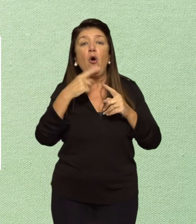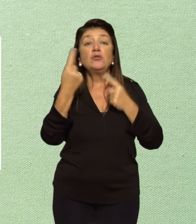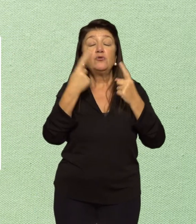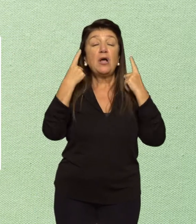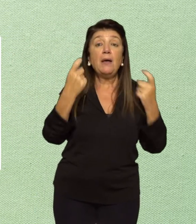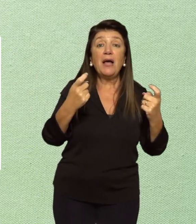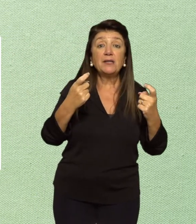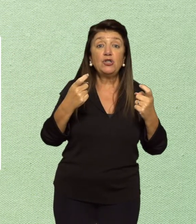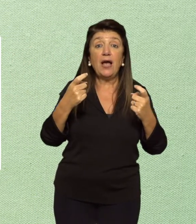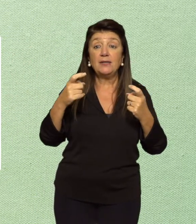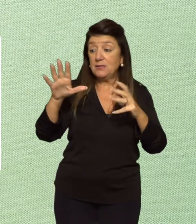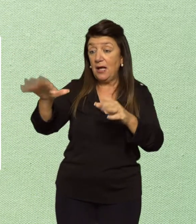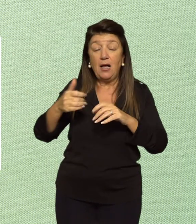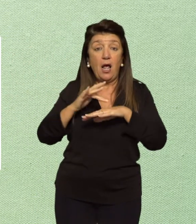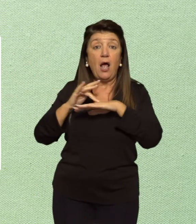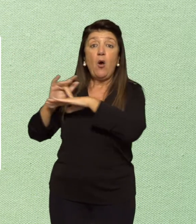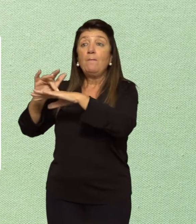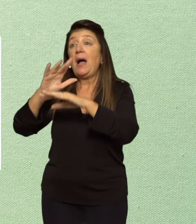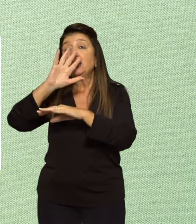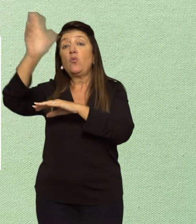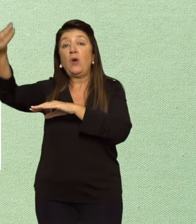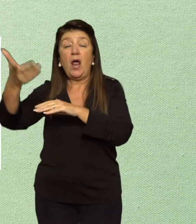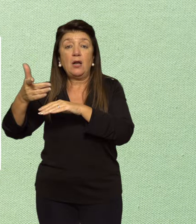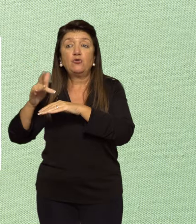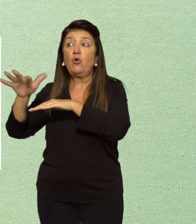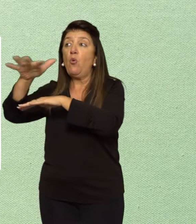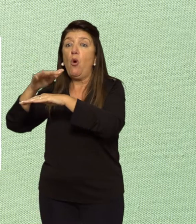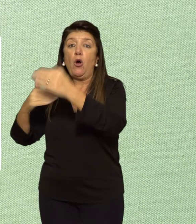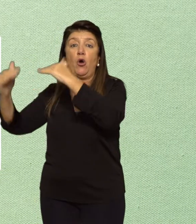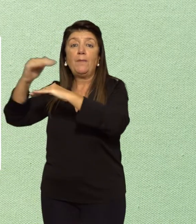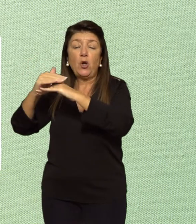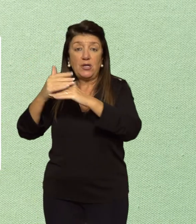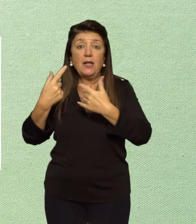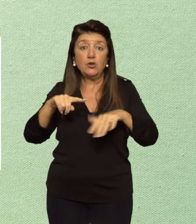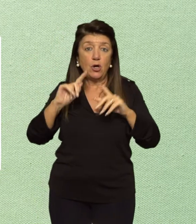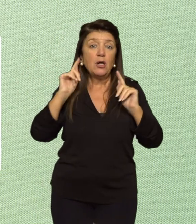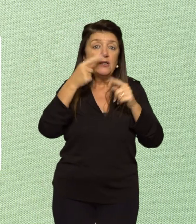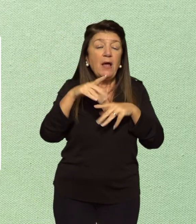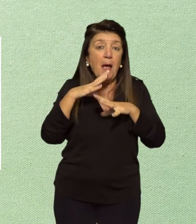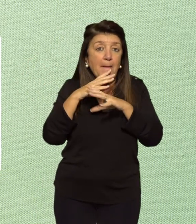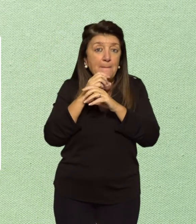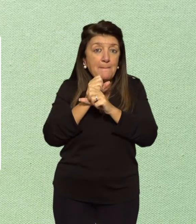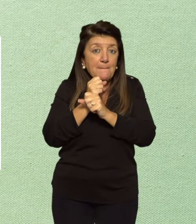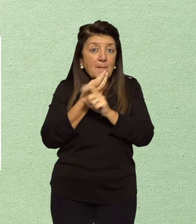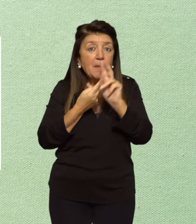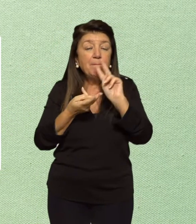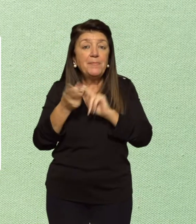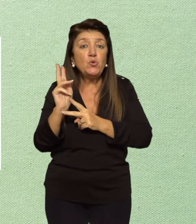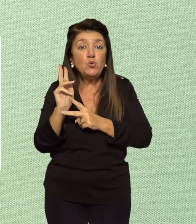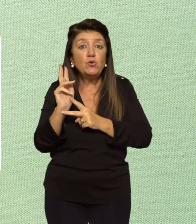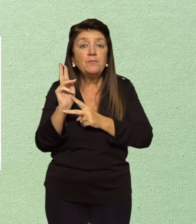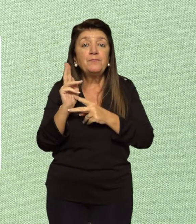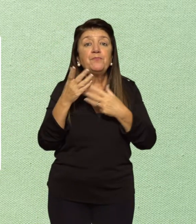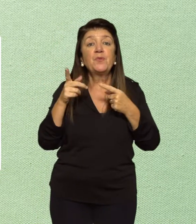effettivamente dove vivono la situazione di violenza. Tu in questi anni appunto